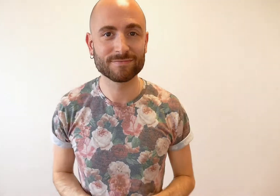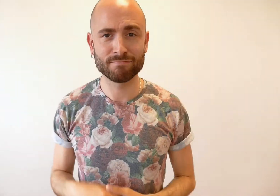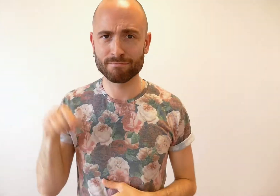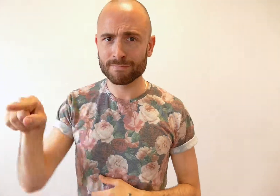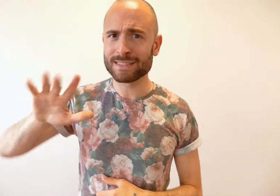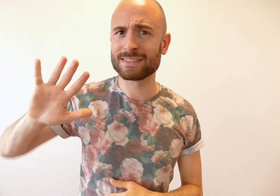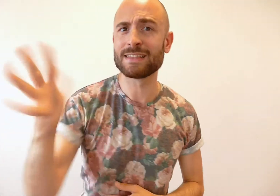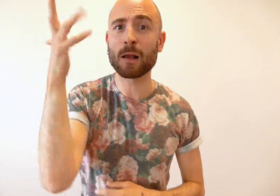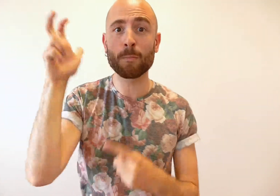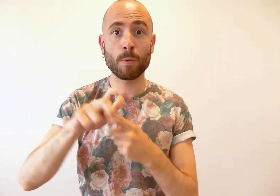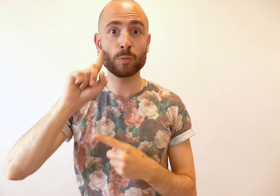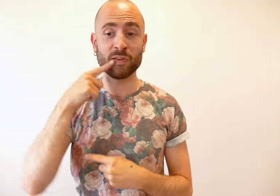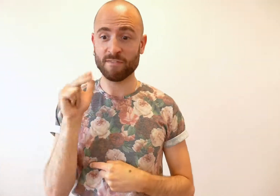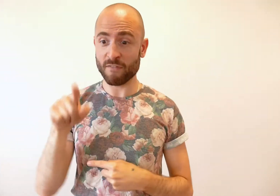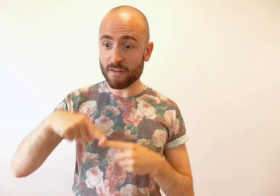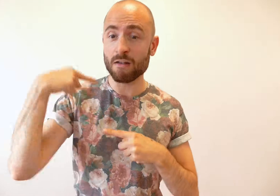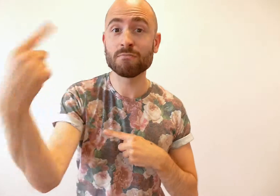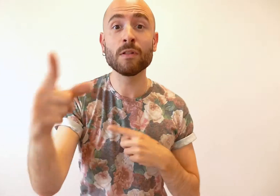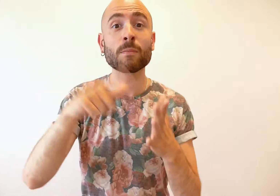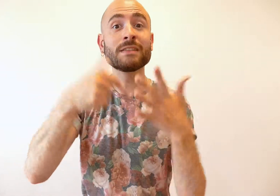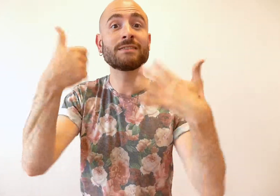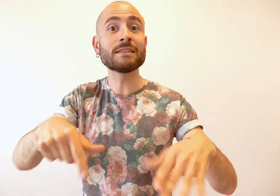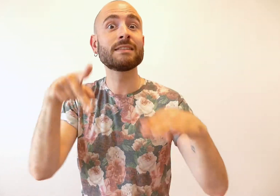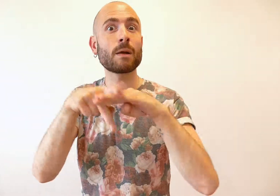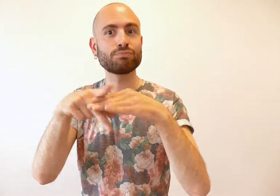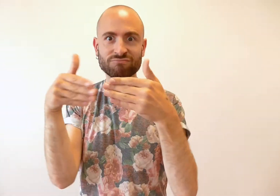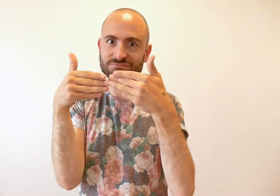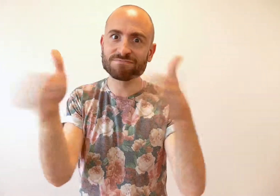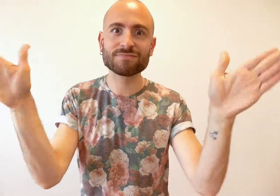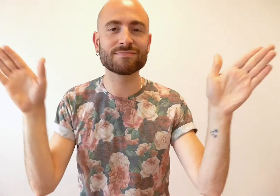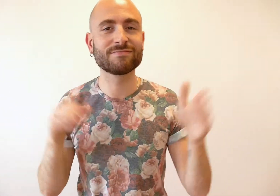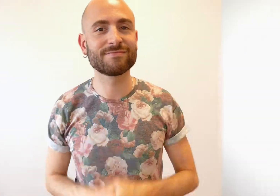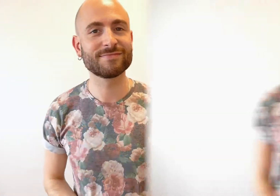La médiathèque s'installera dans l'aile nord de la Canopée. C'est la 5e Bibliothèque "Pôle Sourds" à Paris.